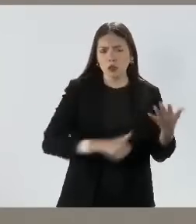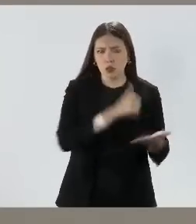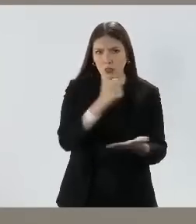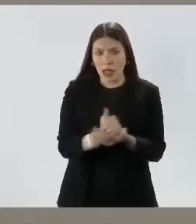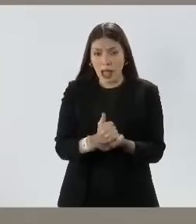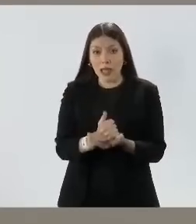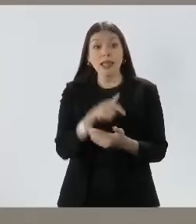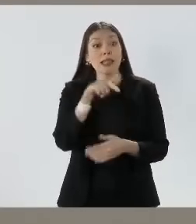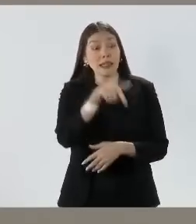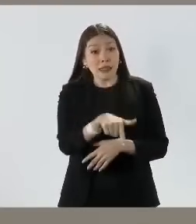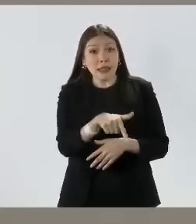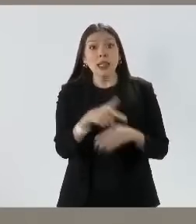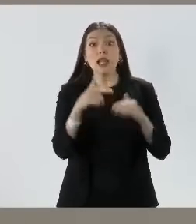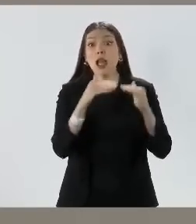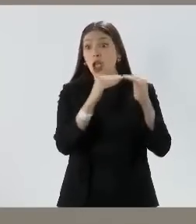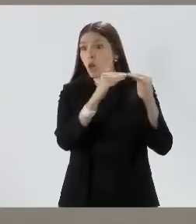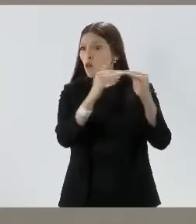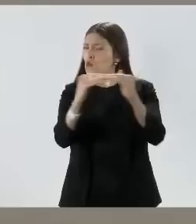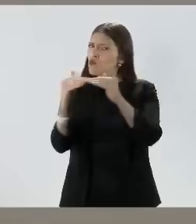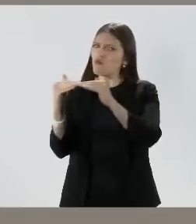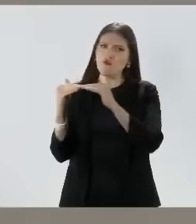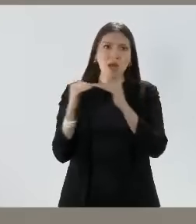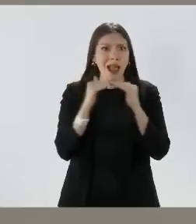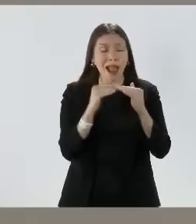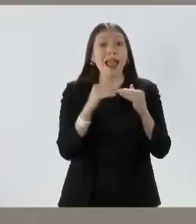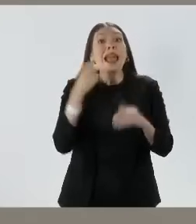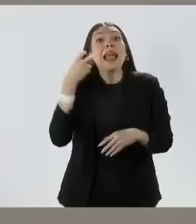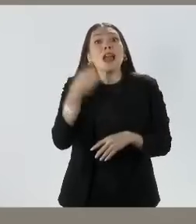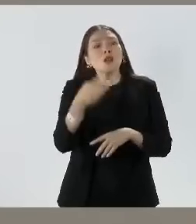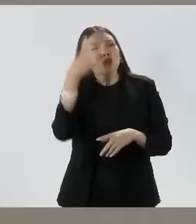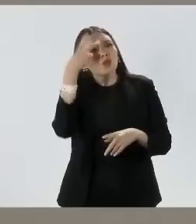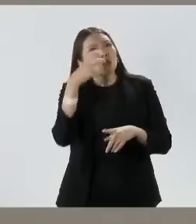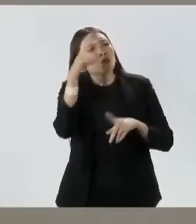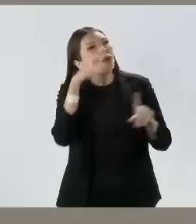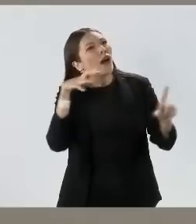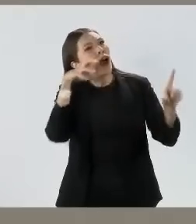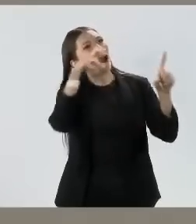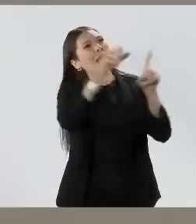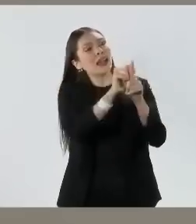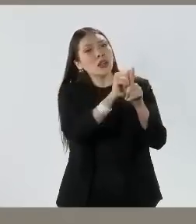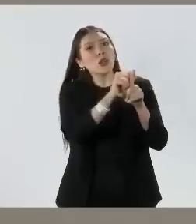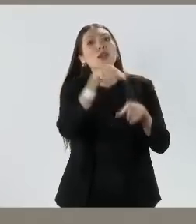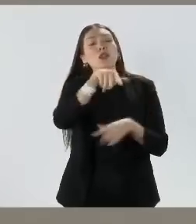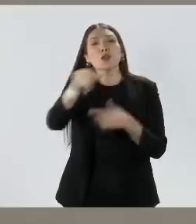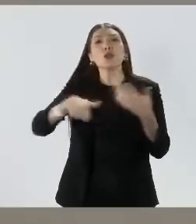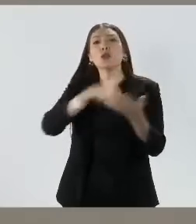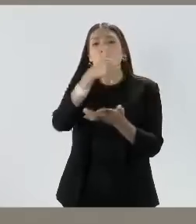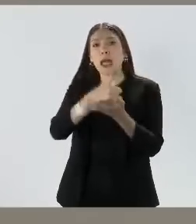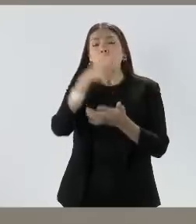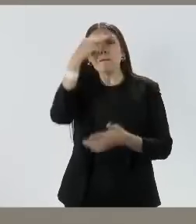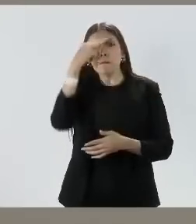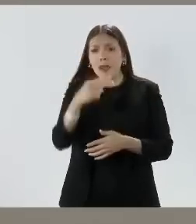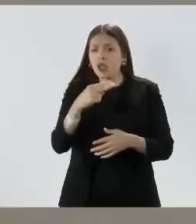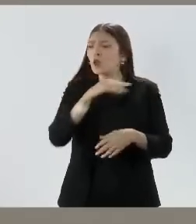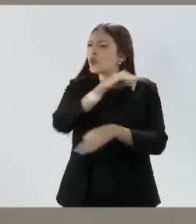esa es nuestra utopía la Ciudad de México como lugar de todas y todos los mexicanos